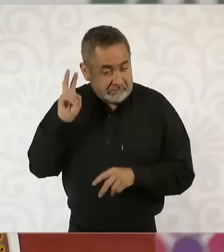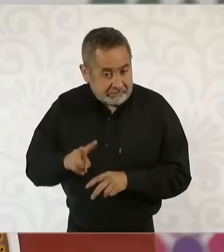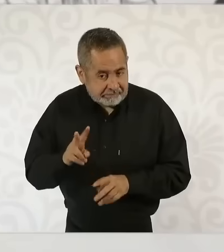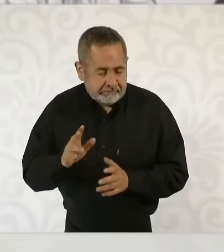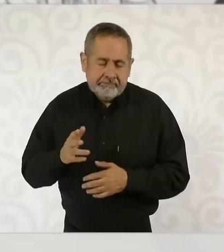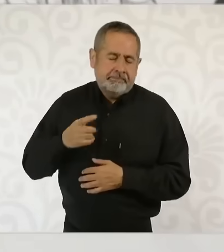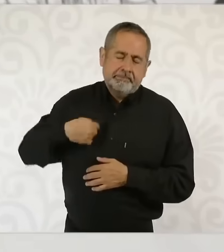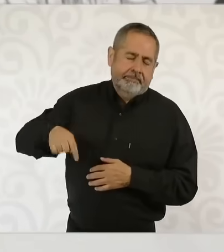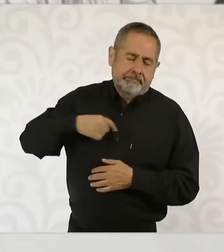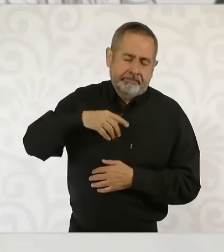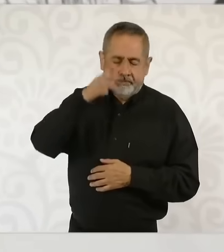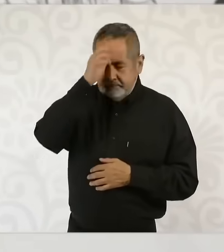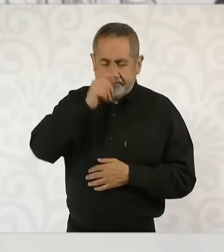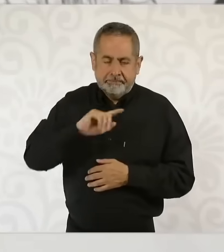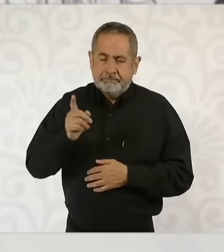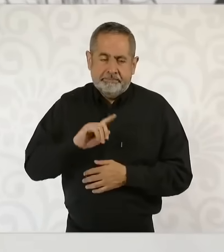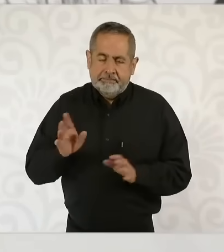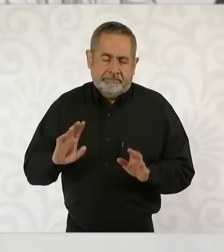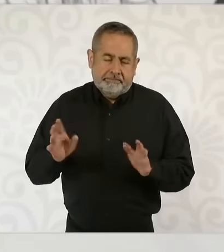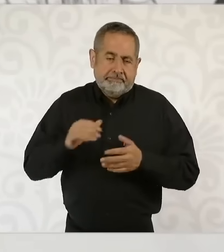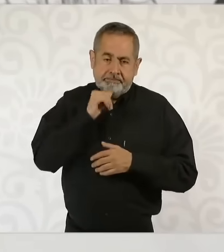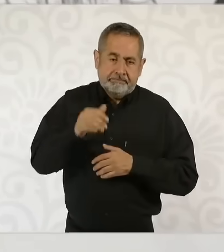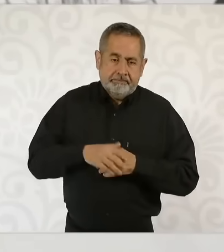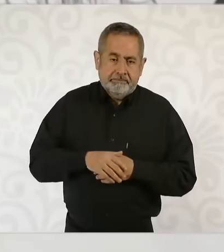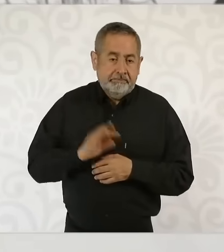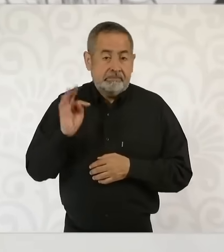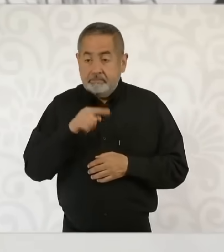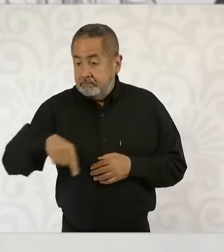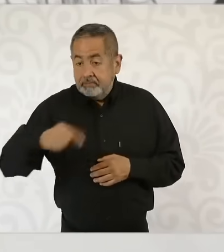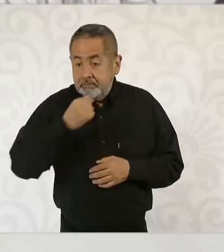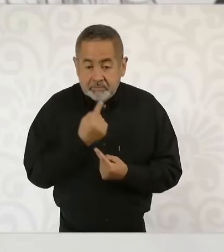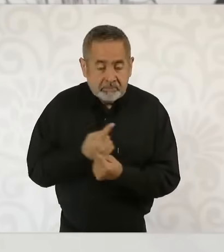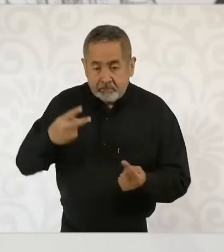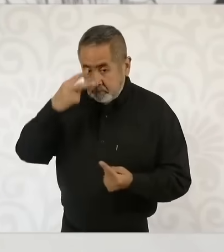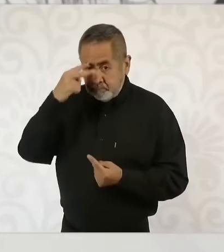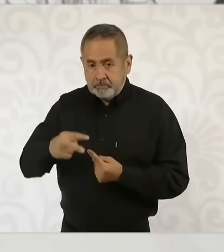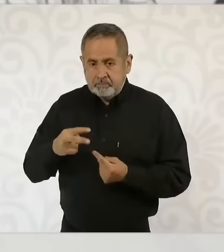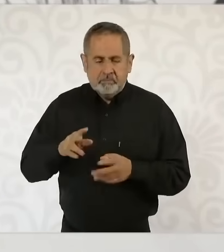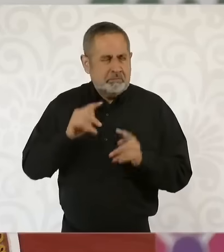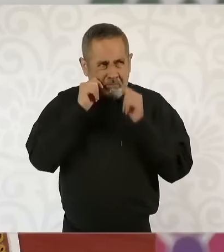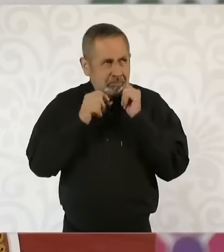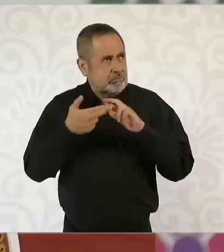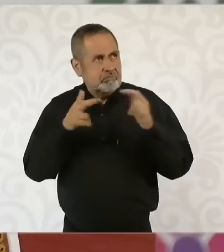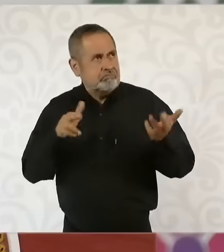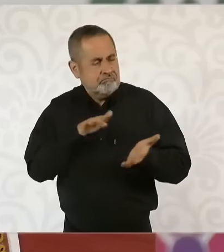¿no? Eh, y en caso de ser mexicanos, pues estableceríamos toda la relación con estos